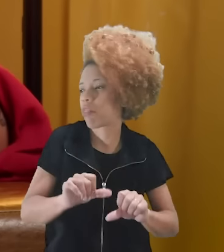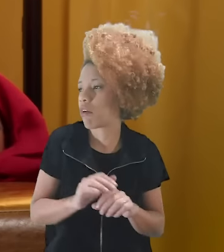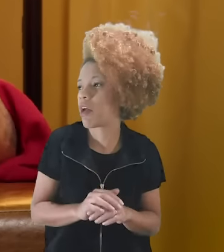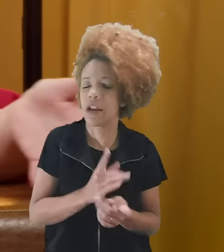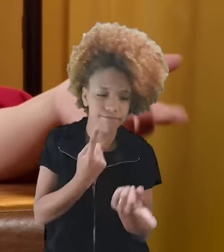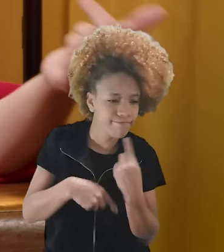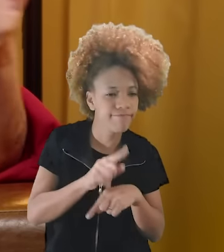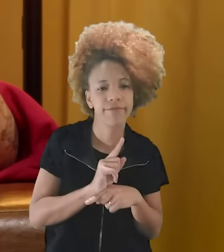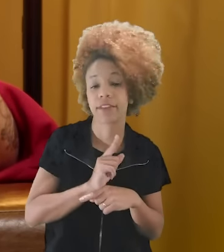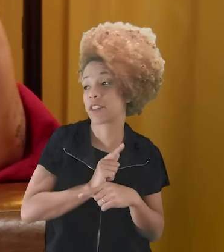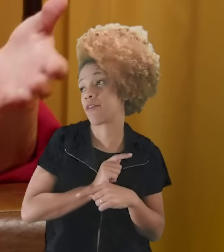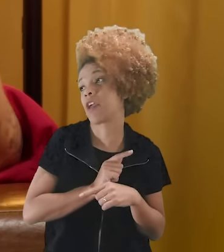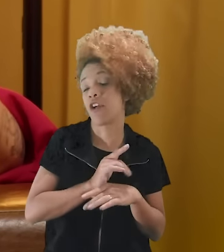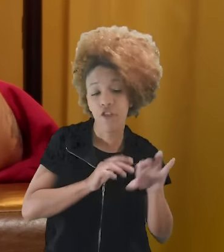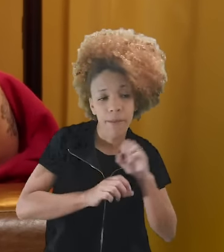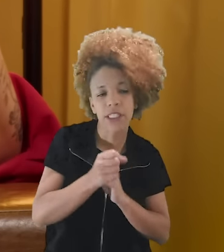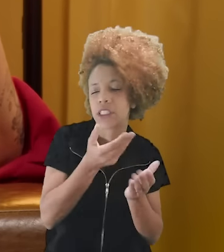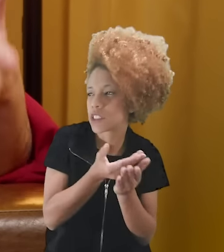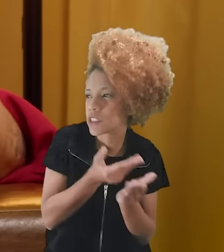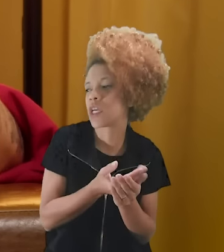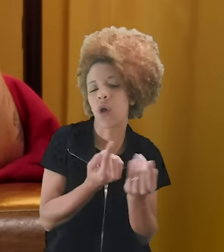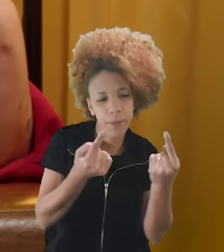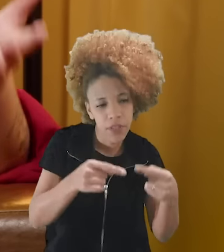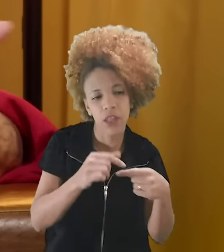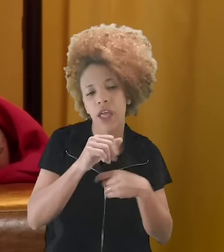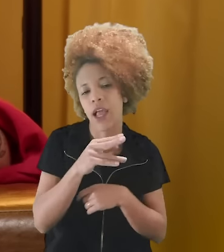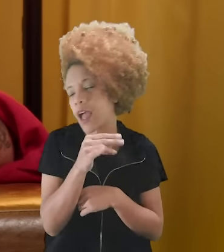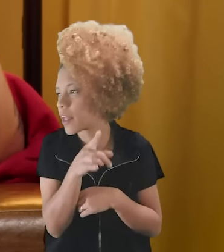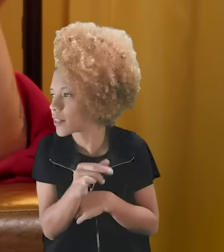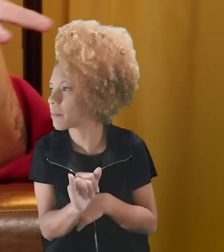diversas maneiras fez Academy que é a escolinha de CS enfim campeonatos então ele é o Cara completo